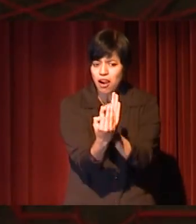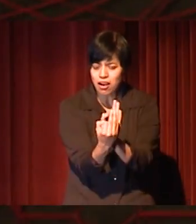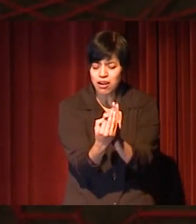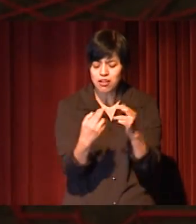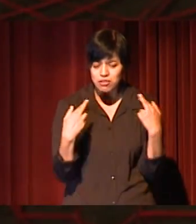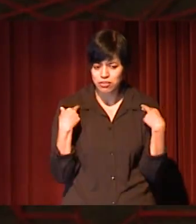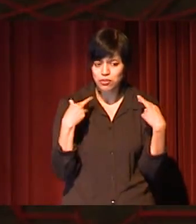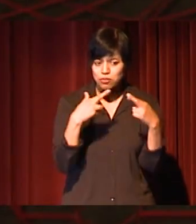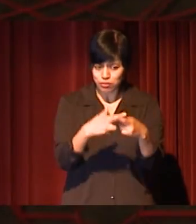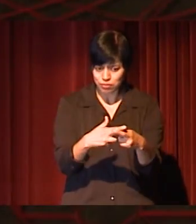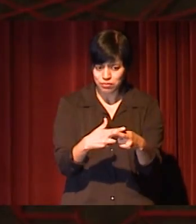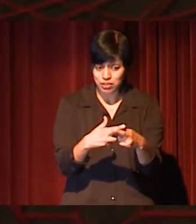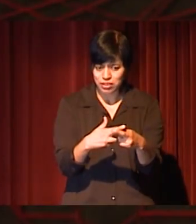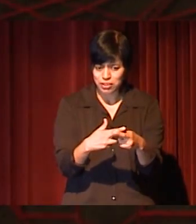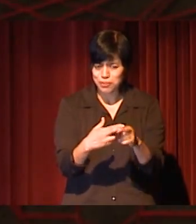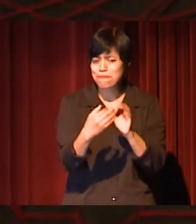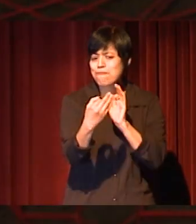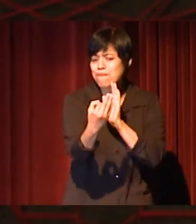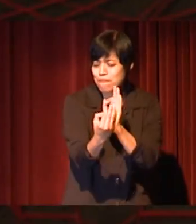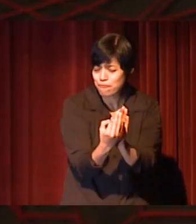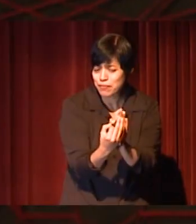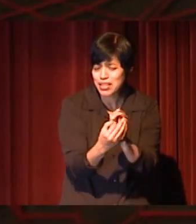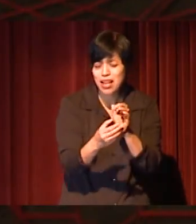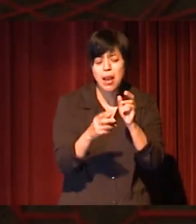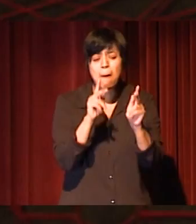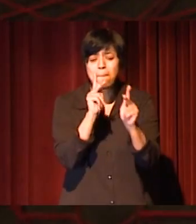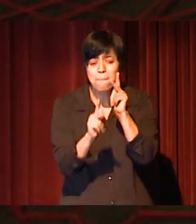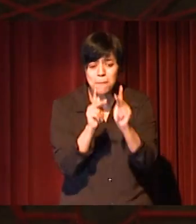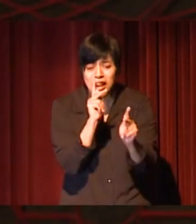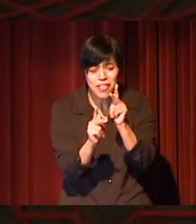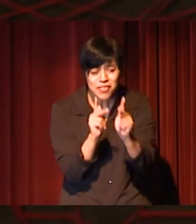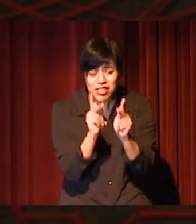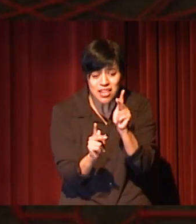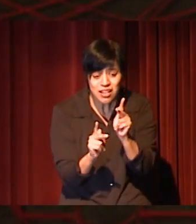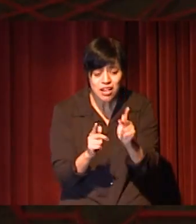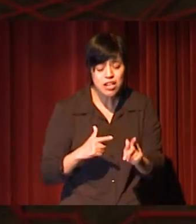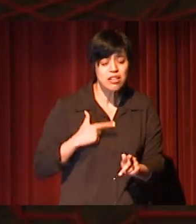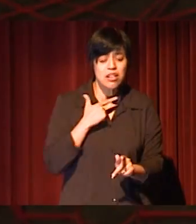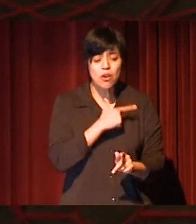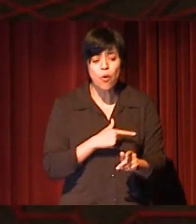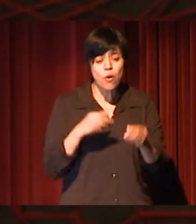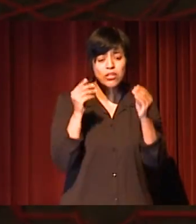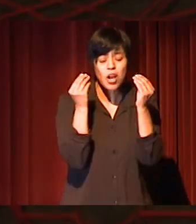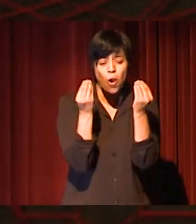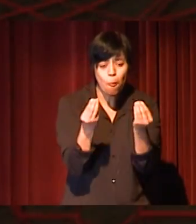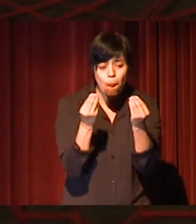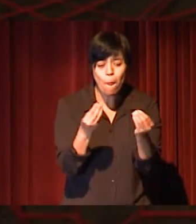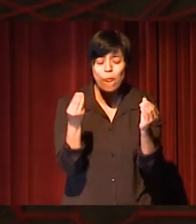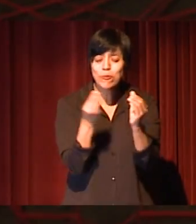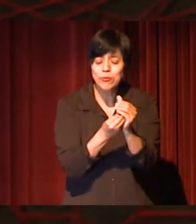vayan con sus maestros y cuéntenles que les gustaron mucho sus clases, que los marcaron sus lecciones.